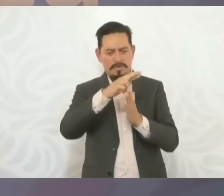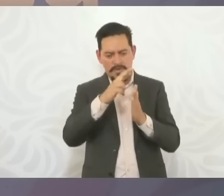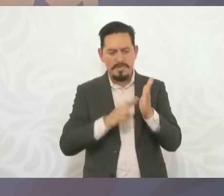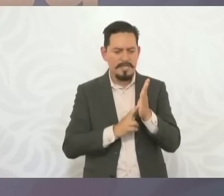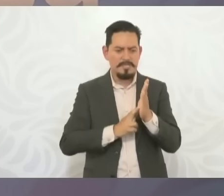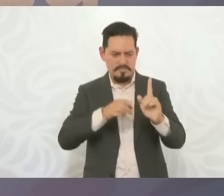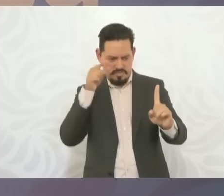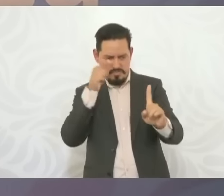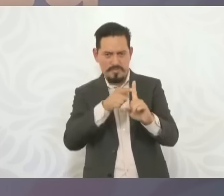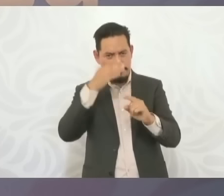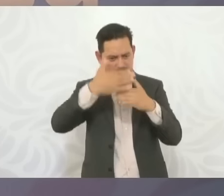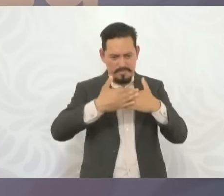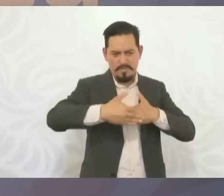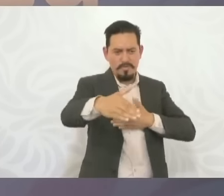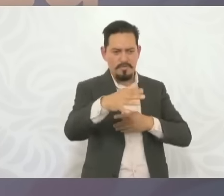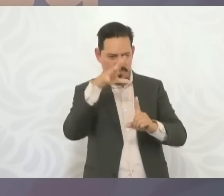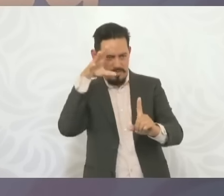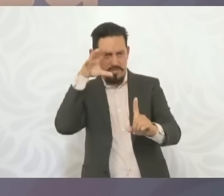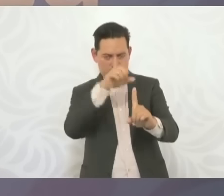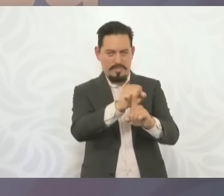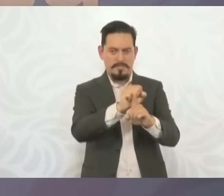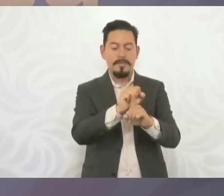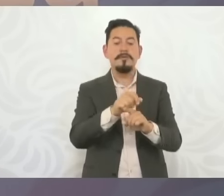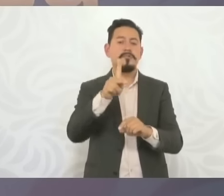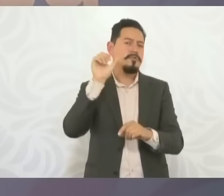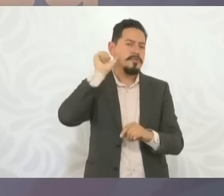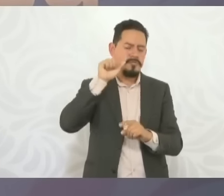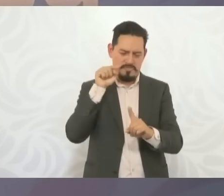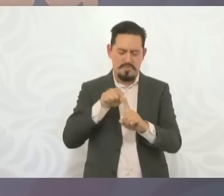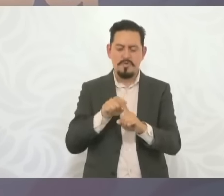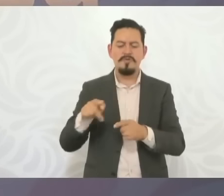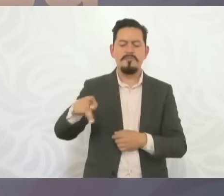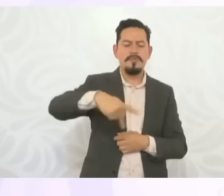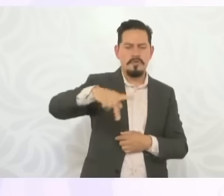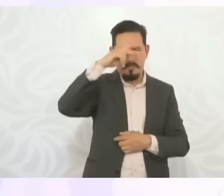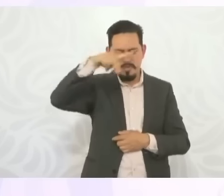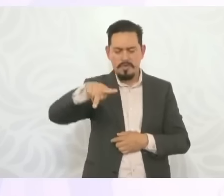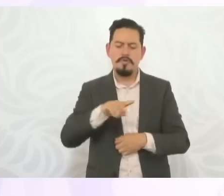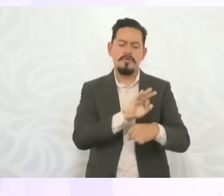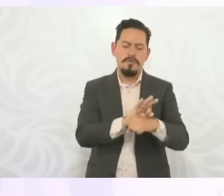que beneficie sobre todo al pueblo de México. En el esquema previo, en el esquema neoliberal,